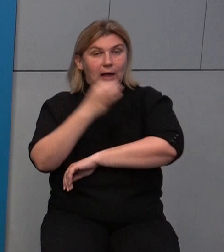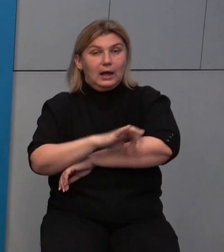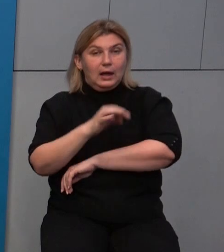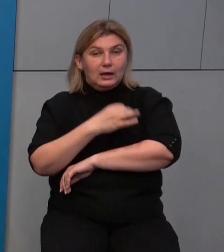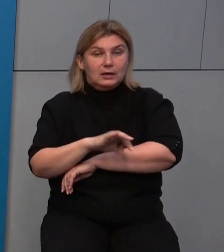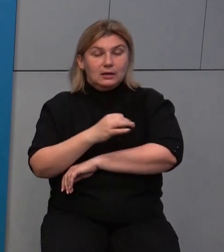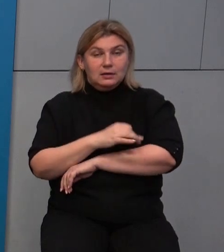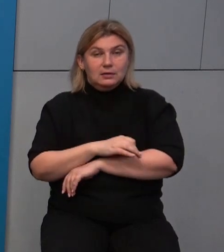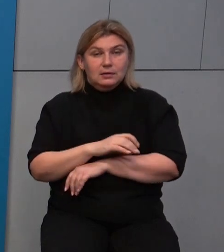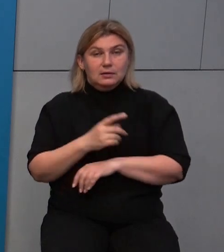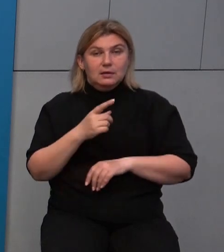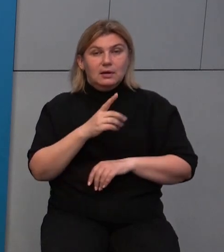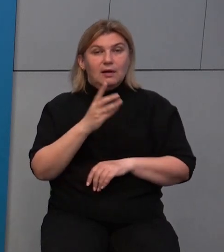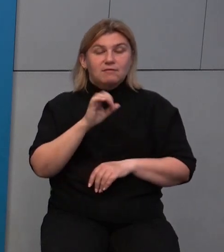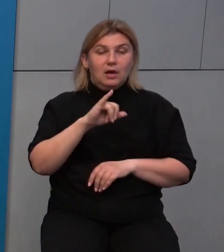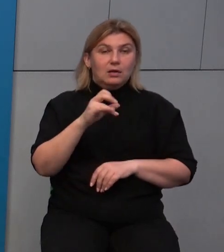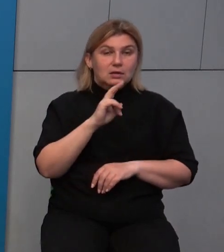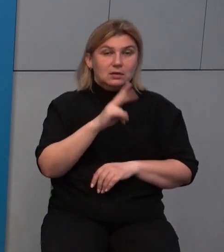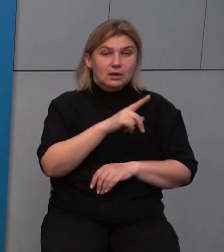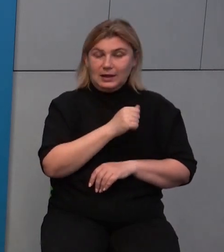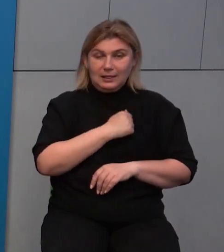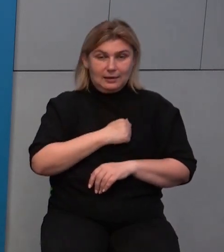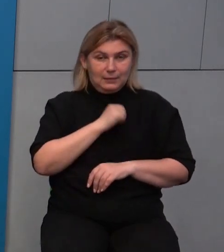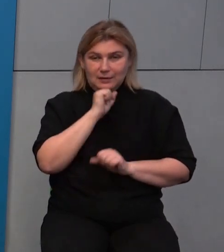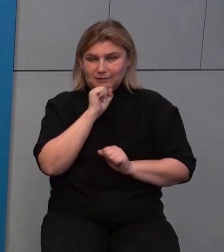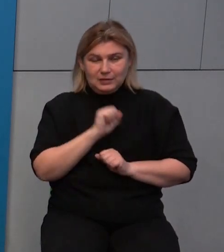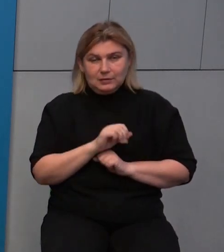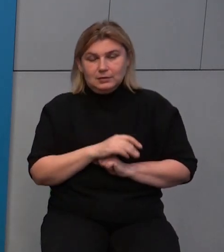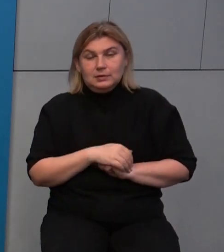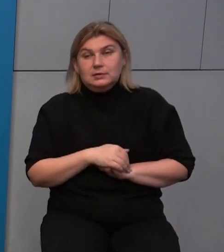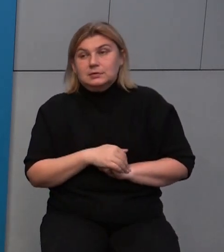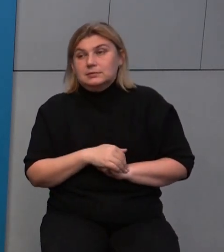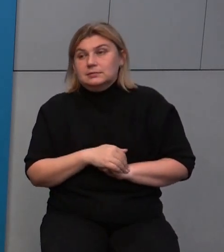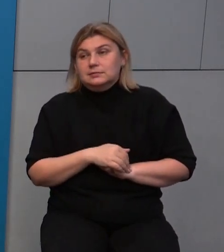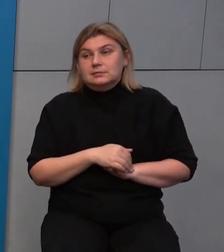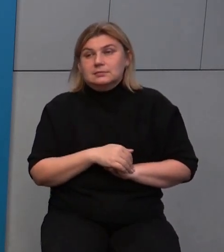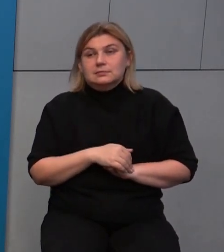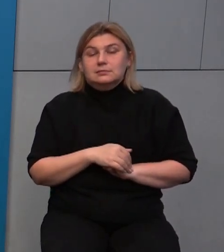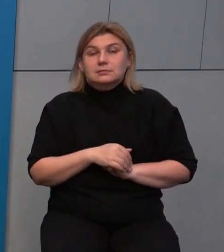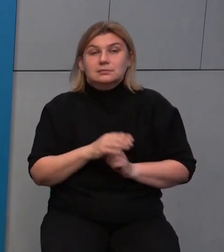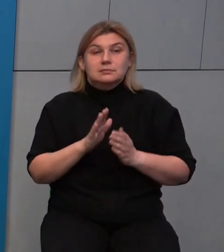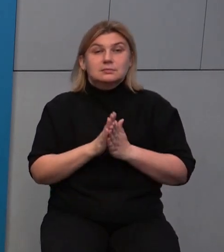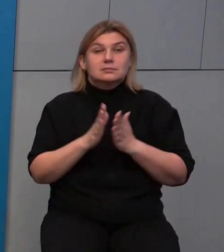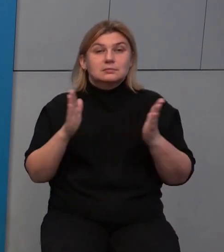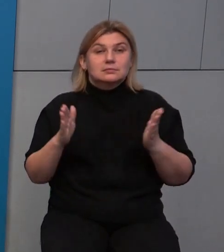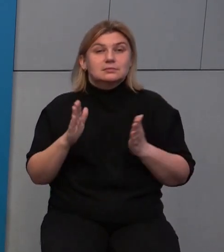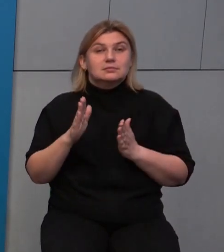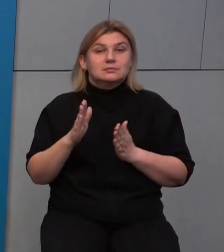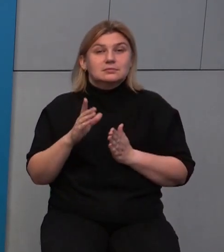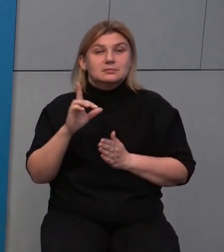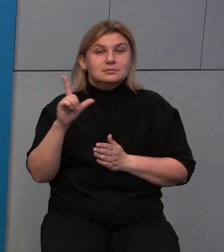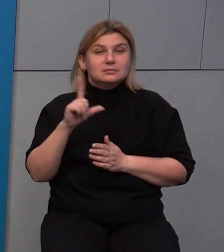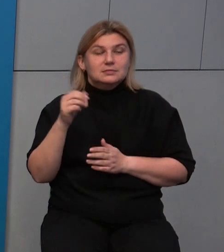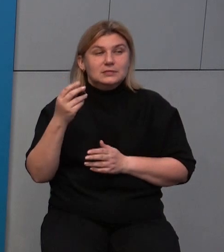w ogóle się Wojtek nie musi się tym martwić. I w ogóle. Faktycznie, Wydawnictwo Literackie nudne, akademickie. Wtedy miałam taki plan.